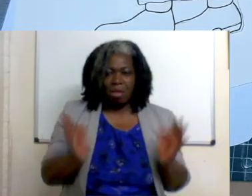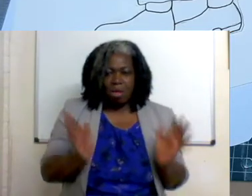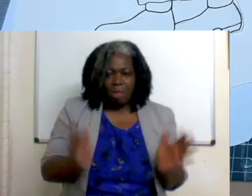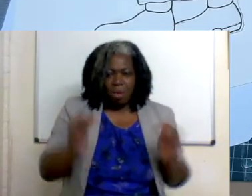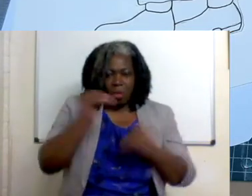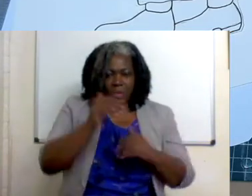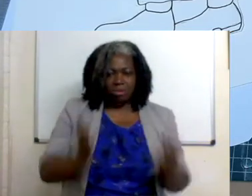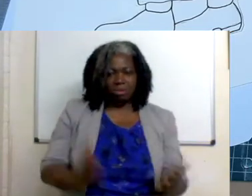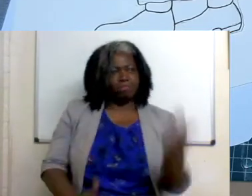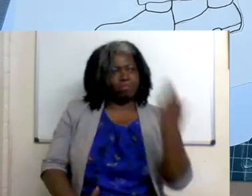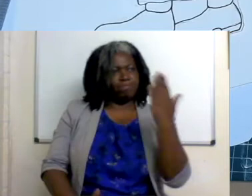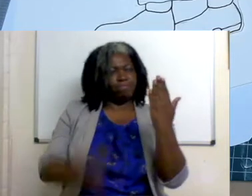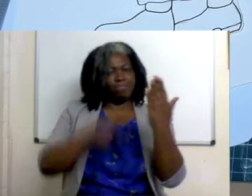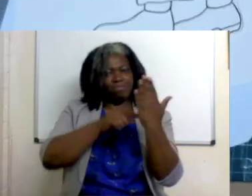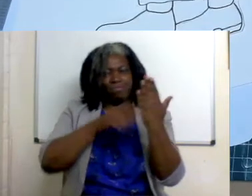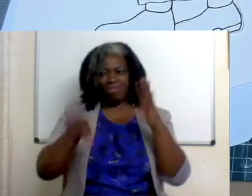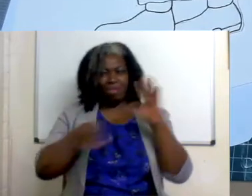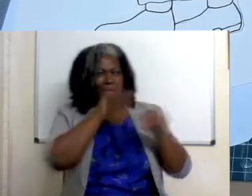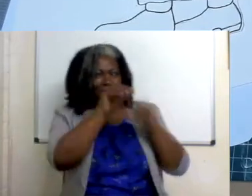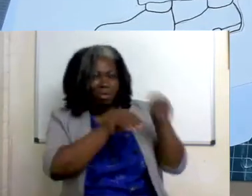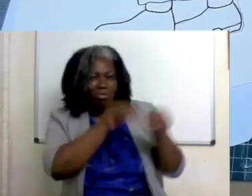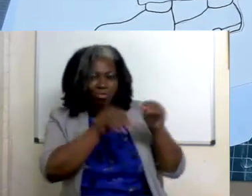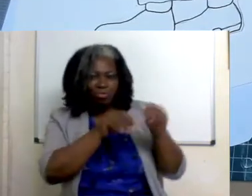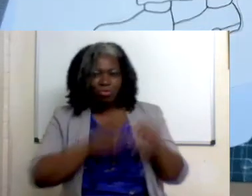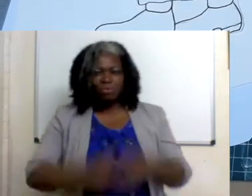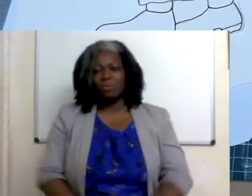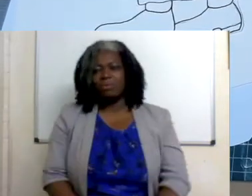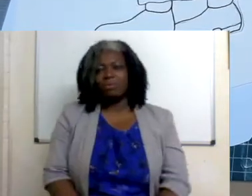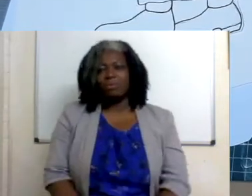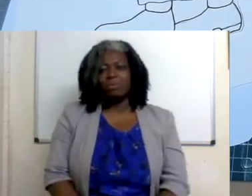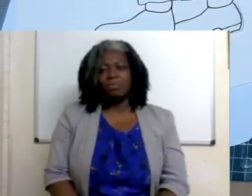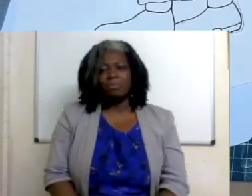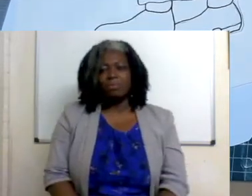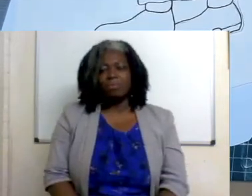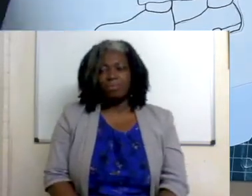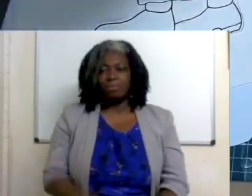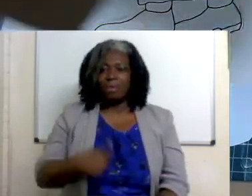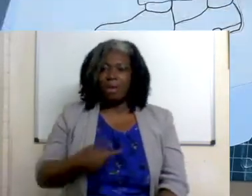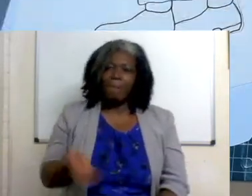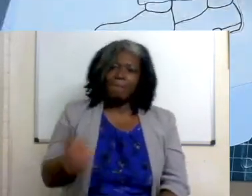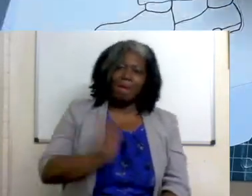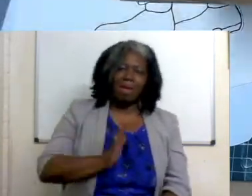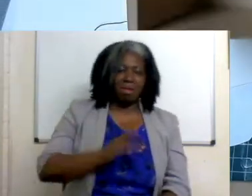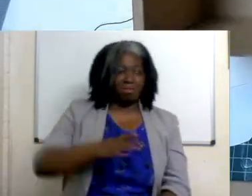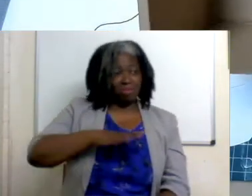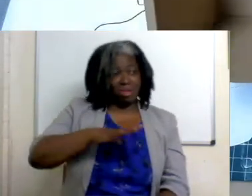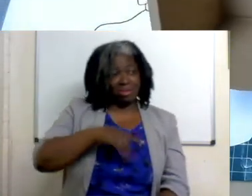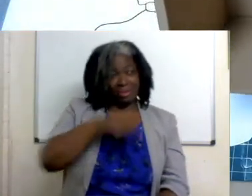cast. Muzeme vsechno umistit do krabice. Tak, ted se vratim k te krabici,